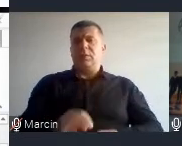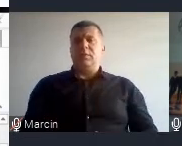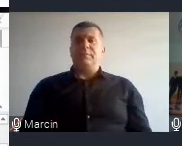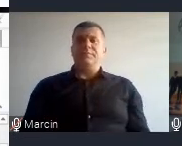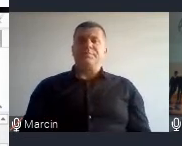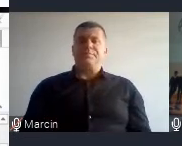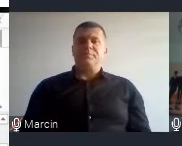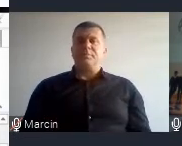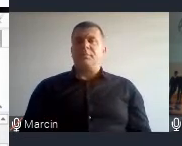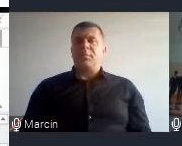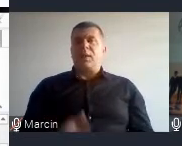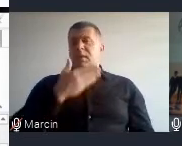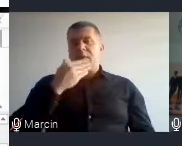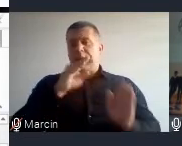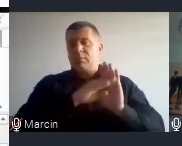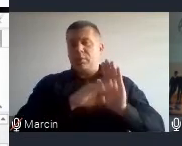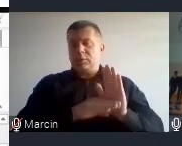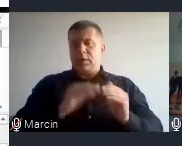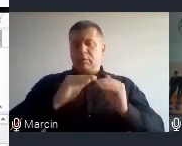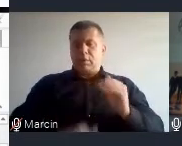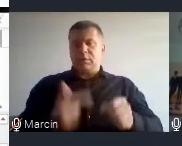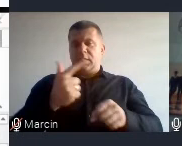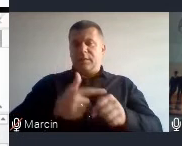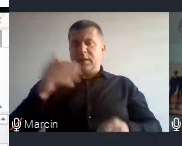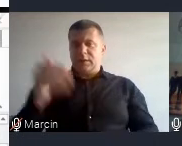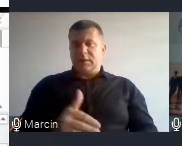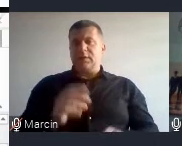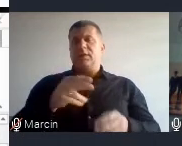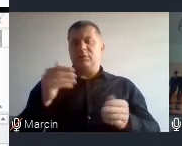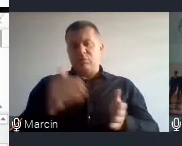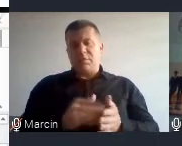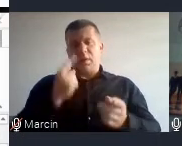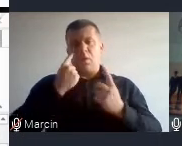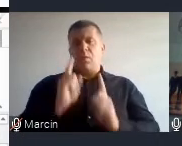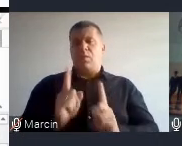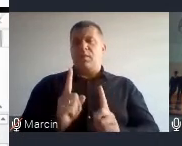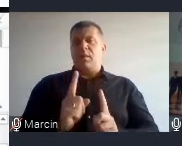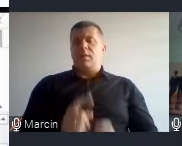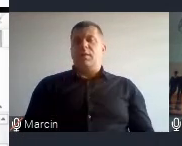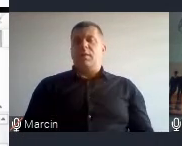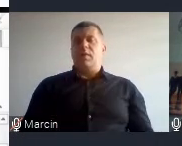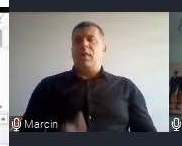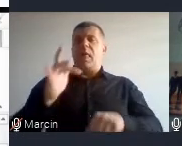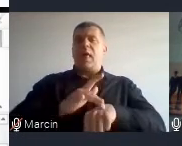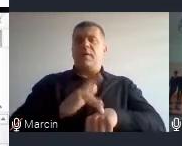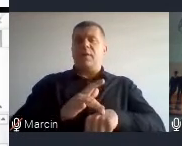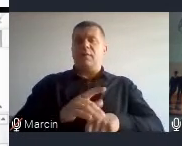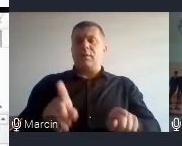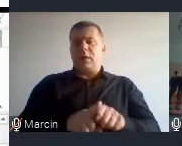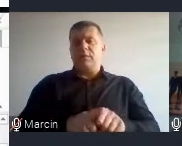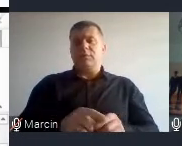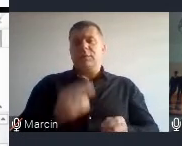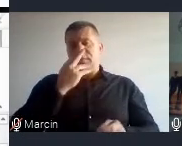Pomimo że nie ma procedur, poniżej 20 000 tysięcy, należy zwracać uwagę na efektywność, racjonalności i przejrzystość.